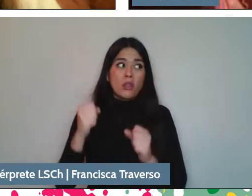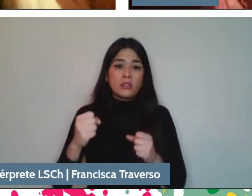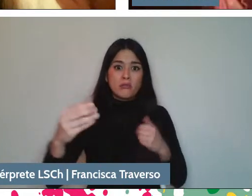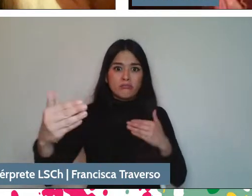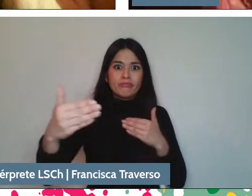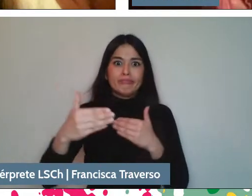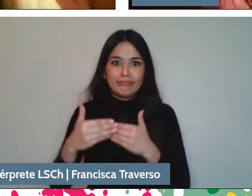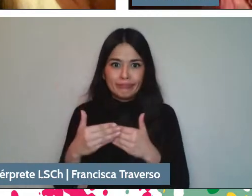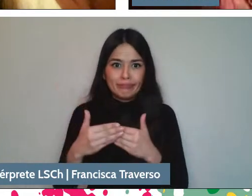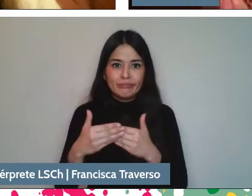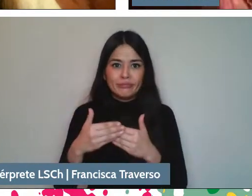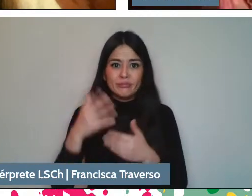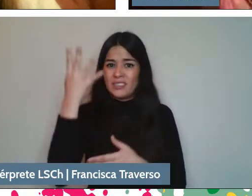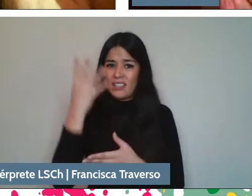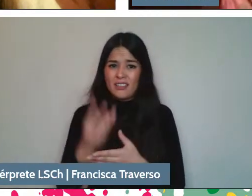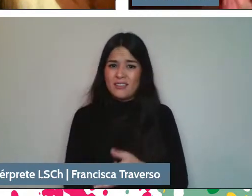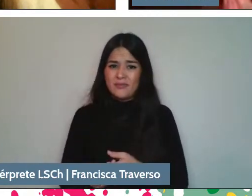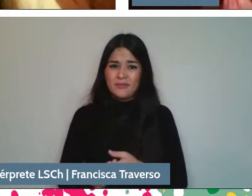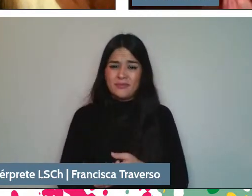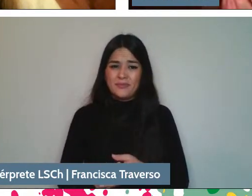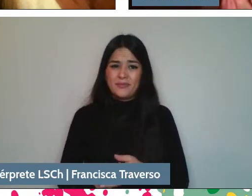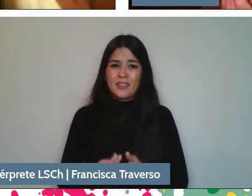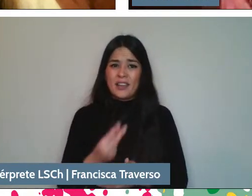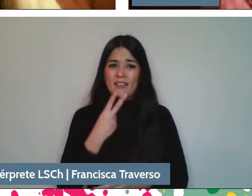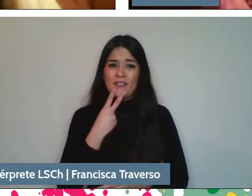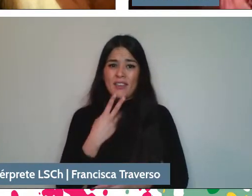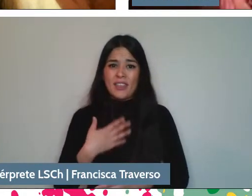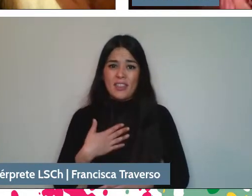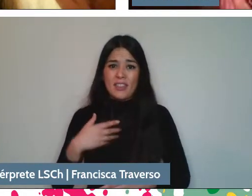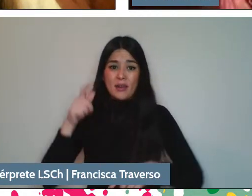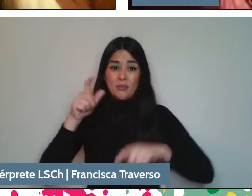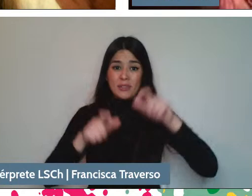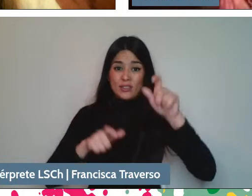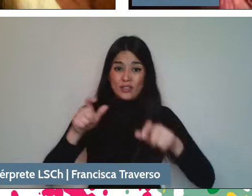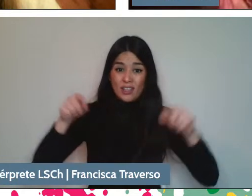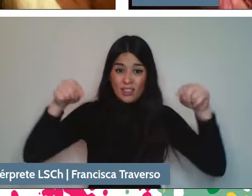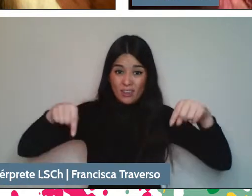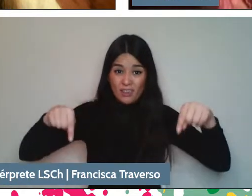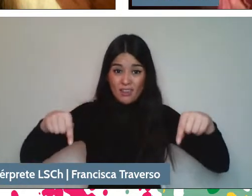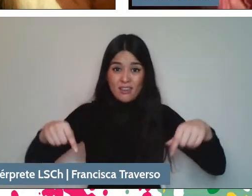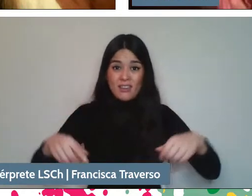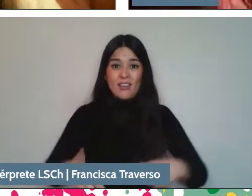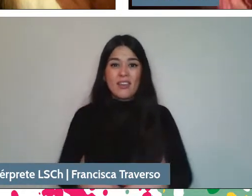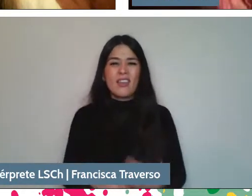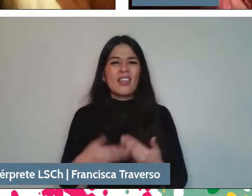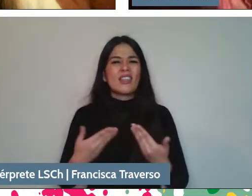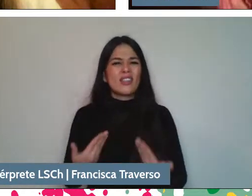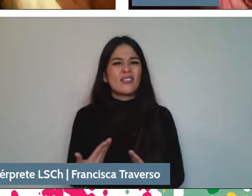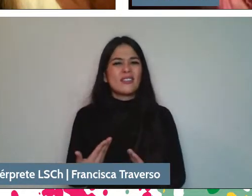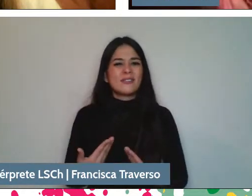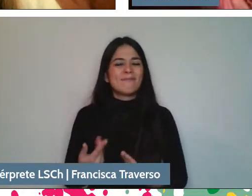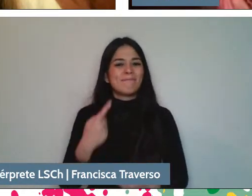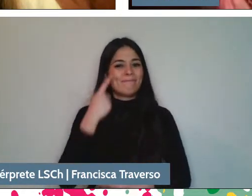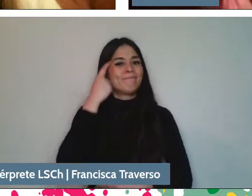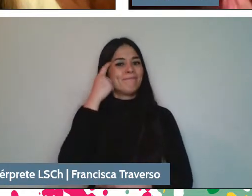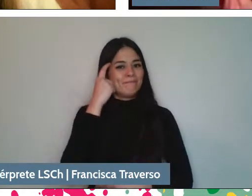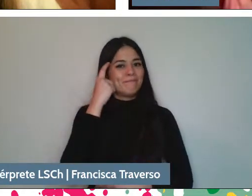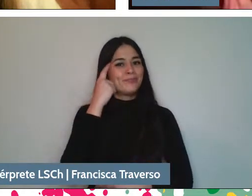en la vida de todos los que estamos presentes en esta conversación. Entonces, hay que tomar conciencia de eso y actuar de acuerdo con eso.